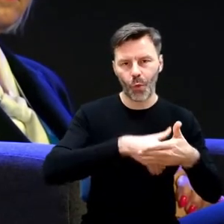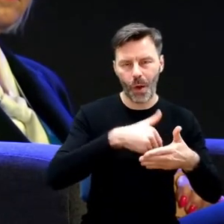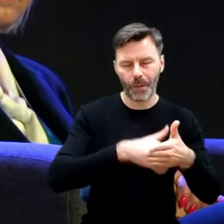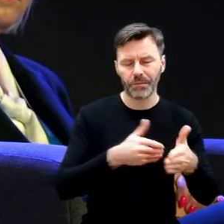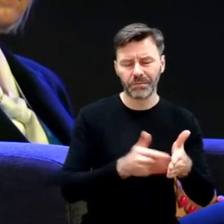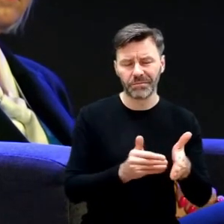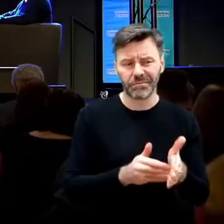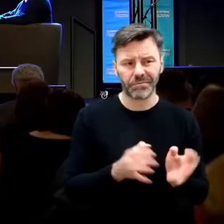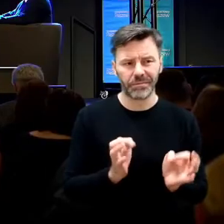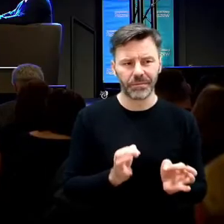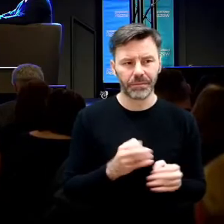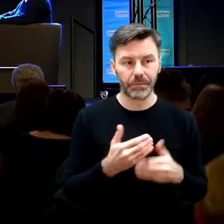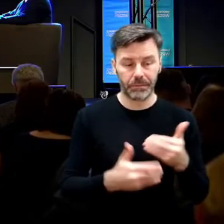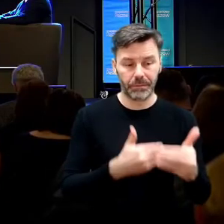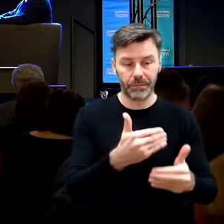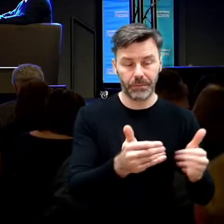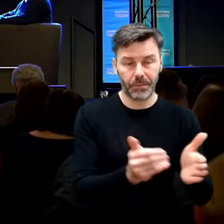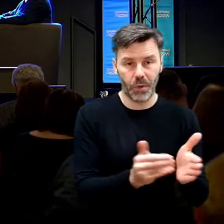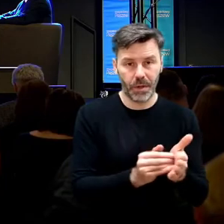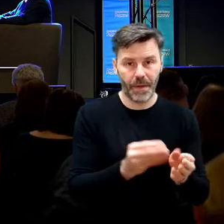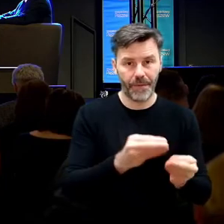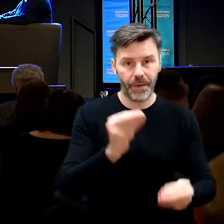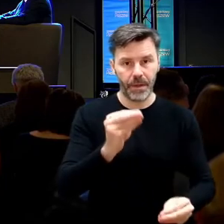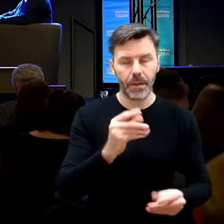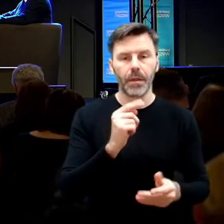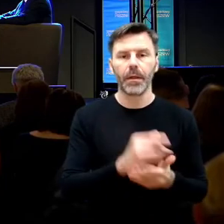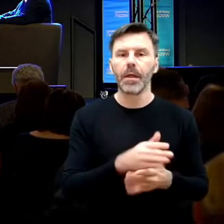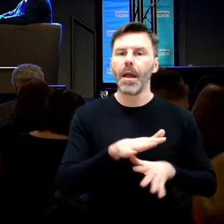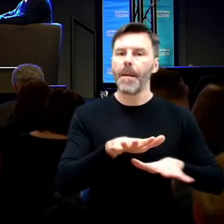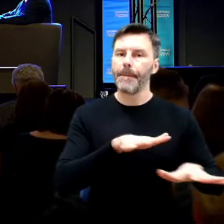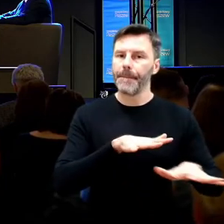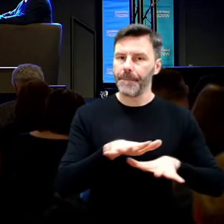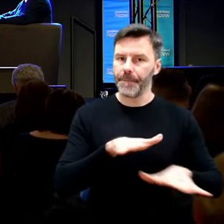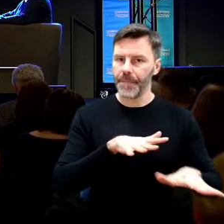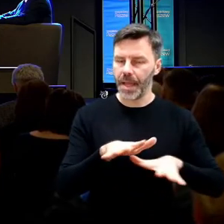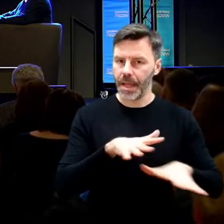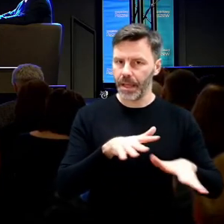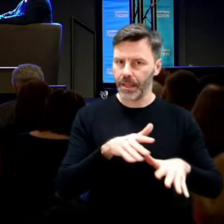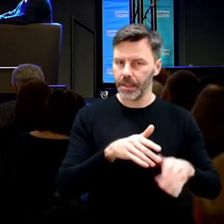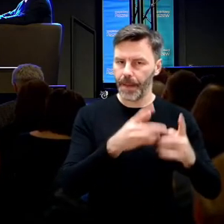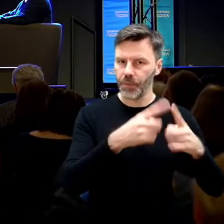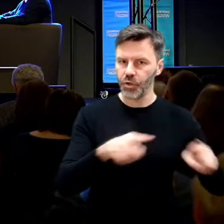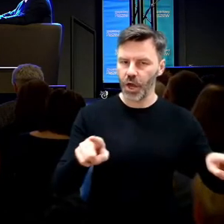w taki sposób, że to miejsce w żłobku i przedszkolu czeka na dziecko i rodzica, a nie odwrotnie.